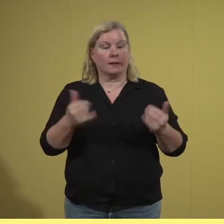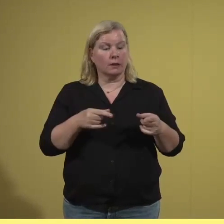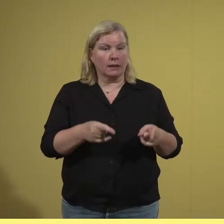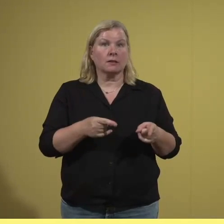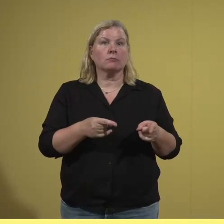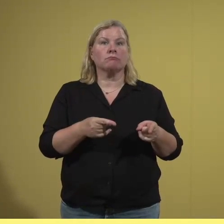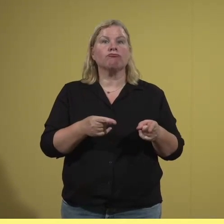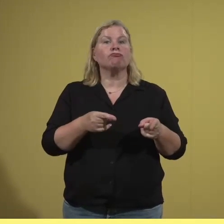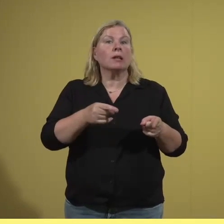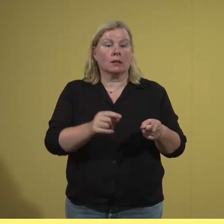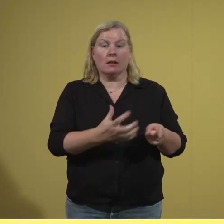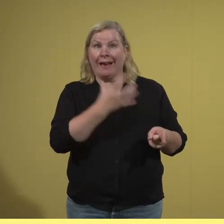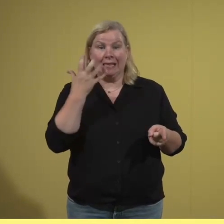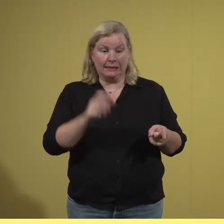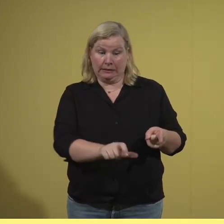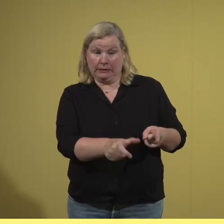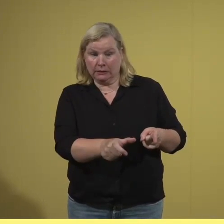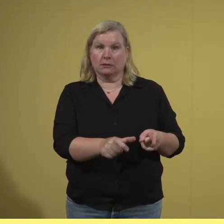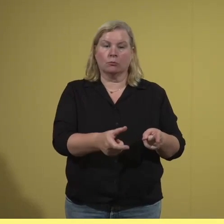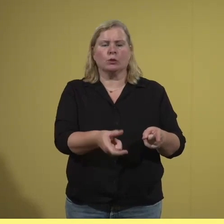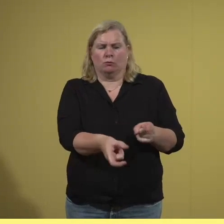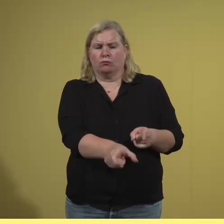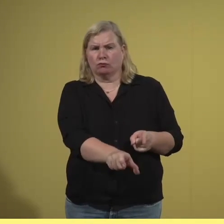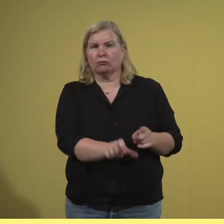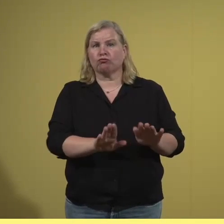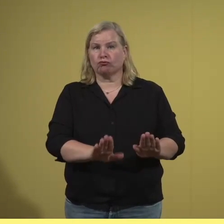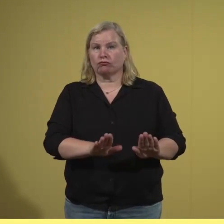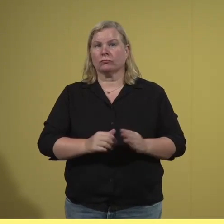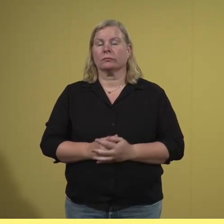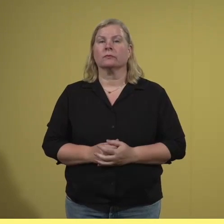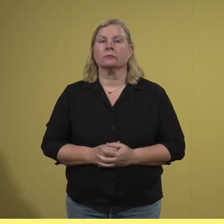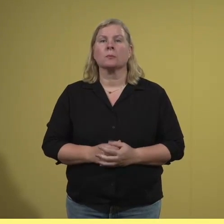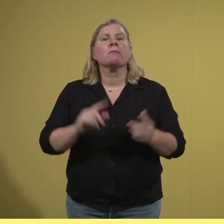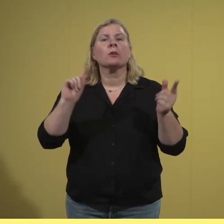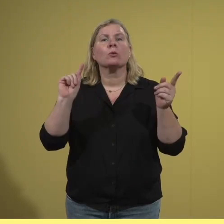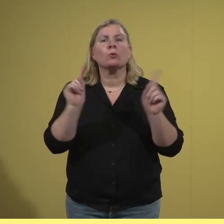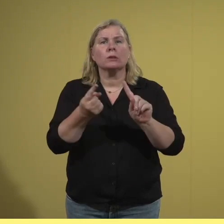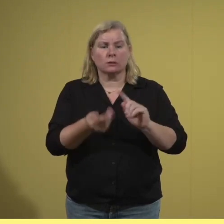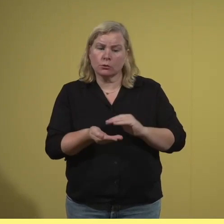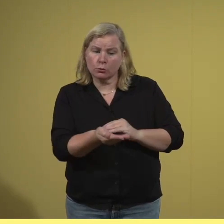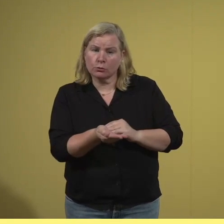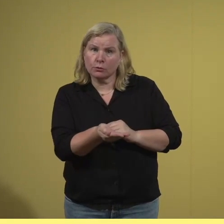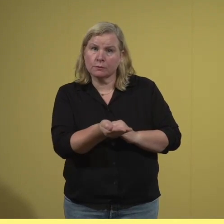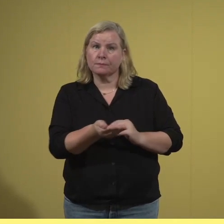Jetzt gibt er Gas hier. Ich dreh ein bisschen runter. Kurz schwitzen lassen.